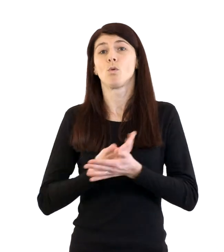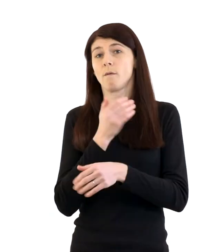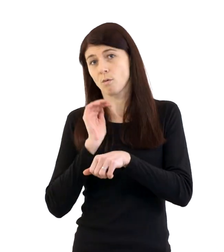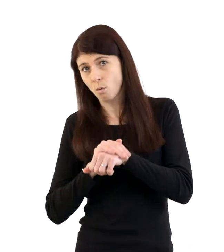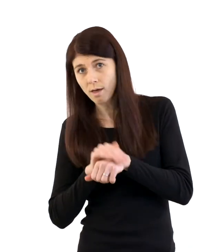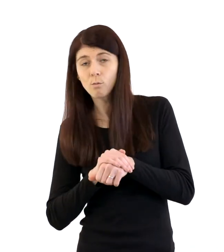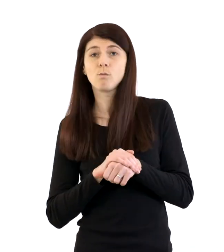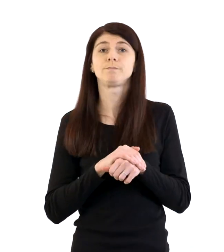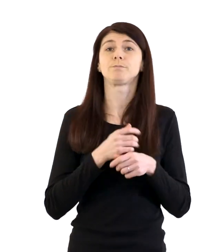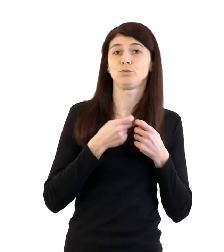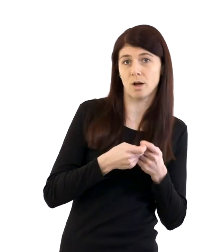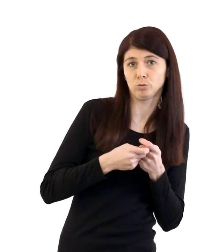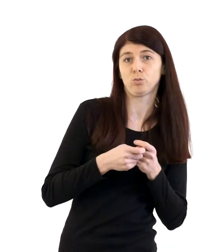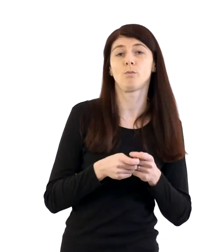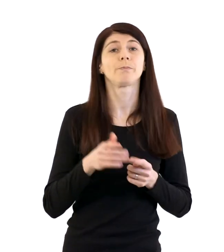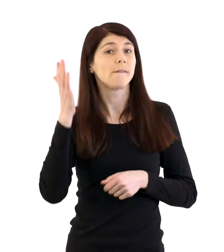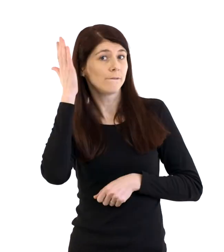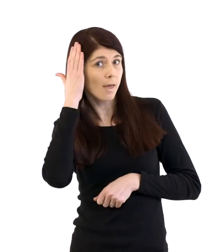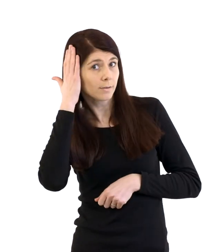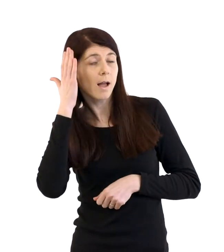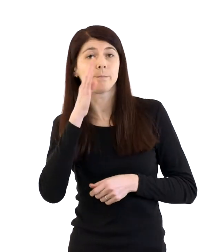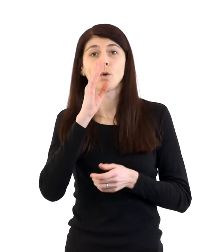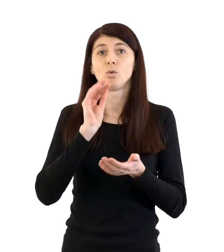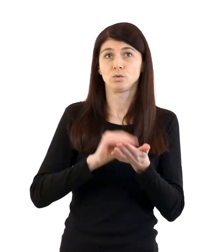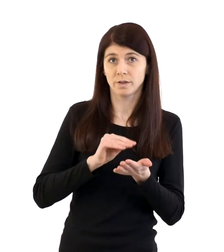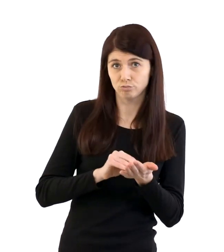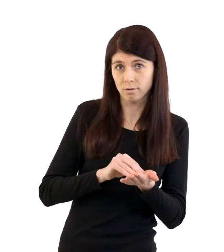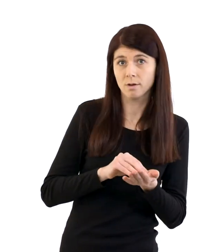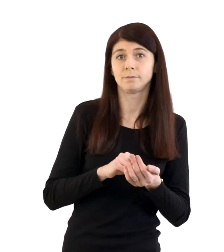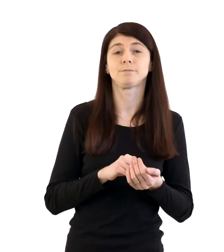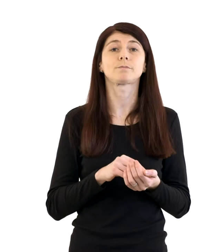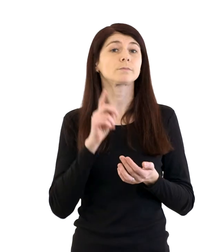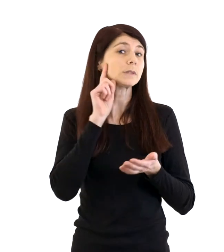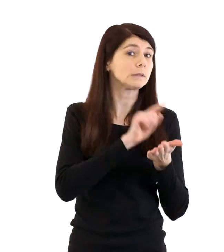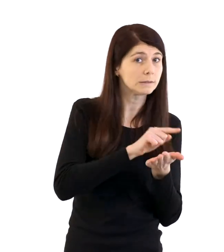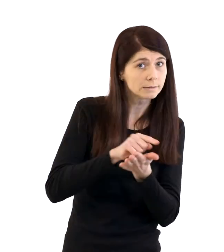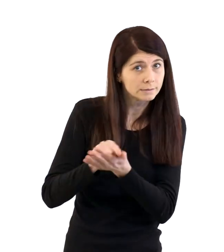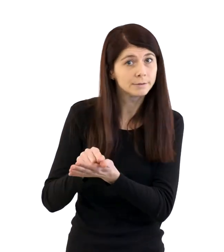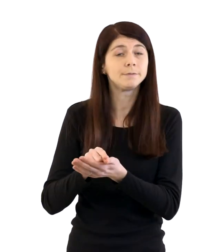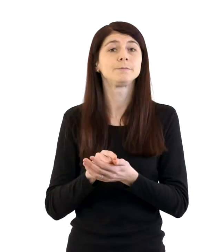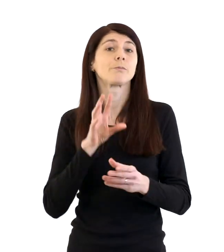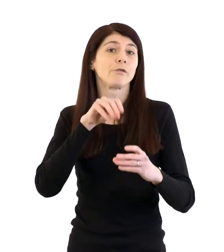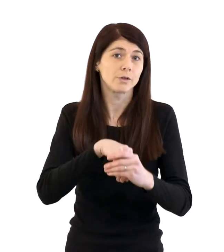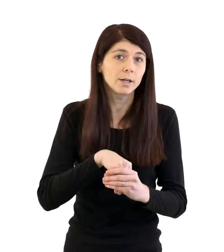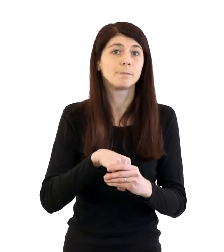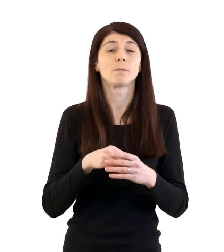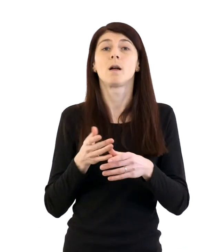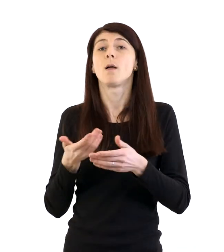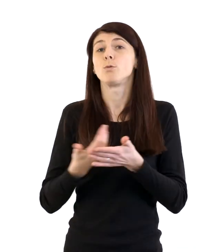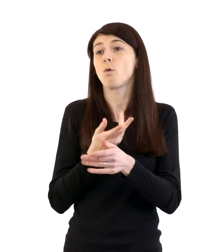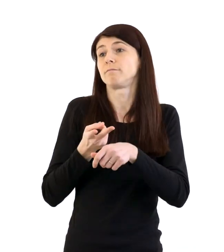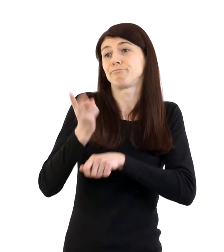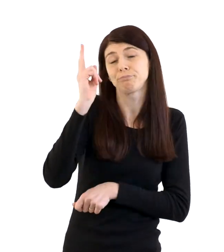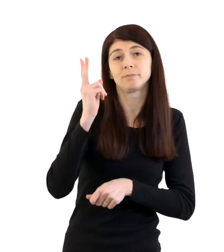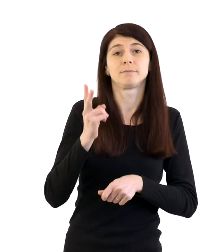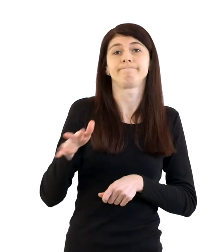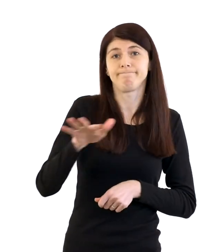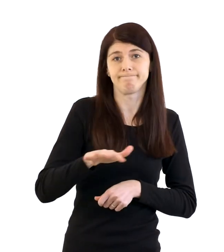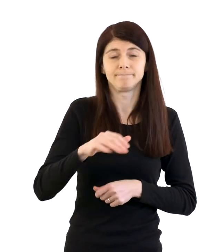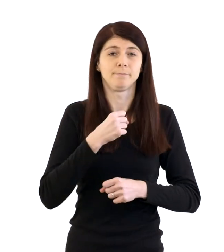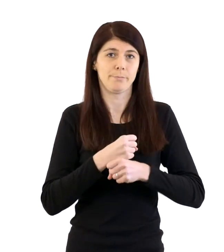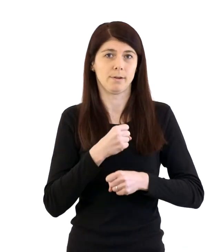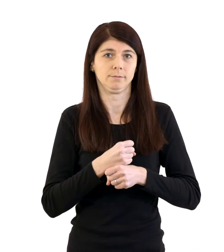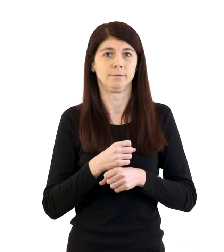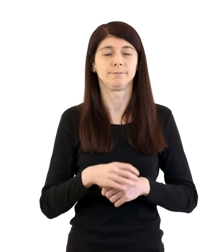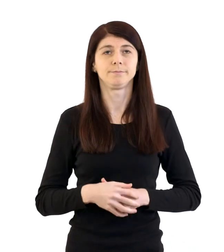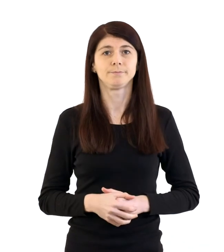nowych znajomych i przyjaciół, wiedzę, doświadczenie i nowe umiejętności, a w związku z tym i lepszą pozycję na rynku pracy.